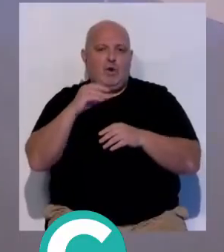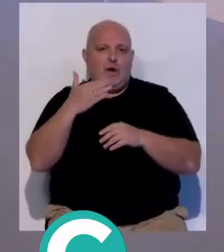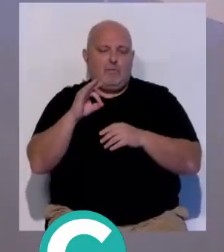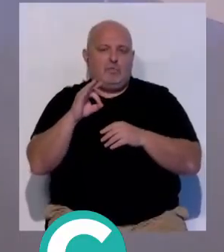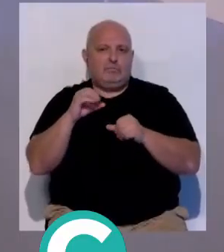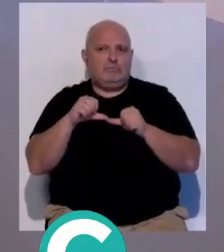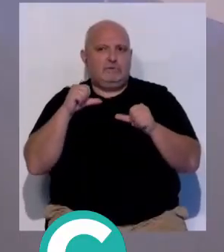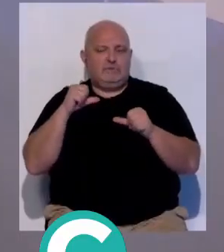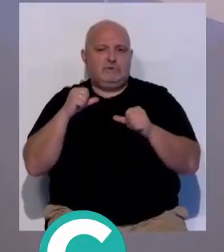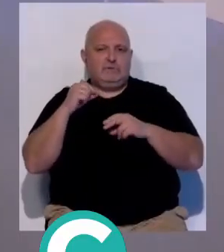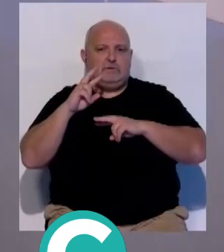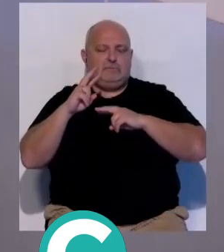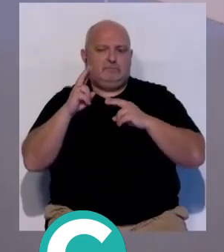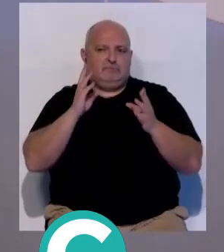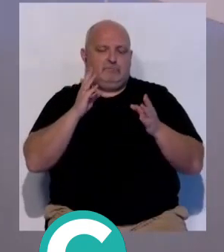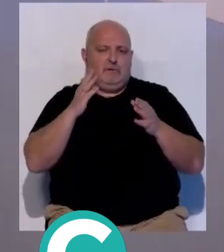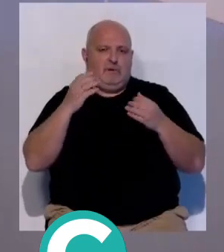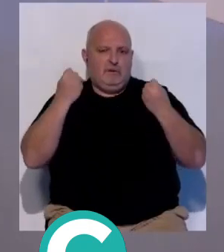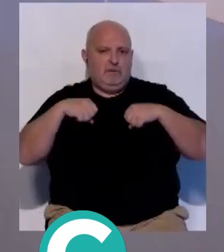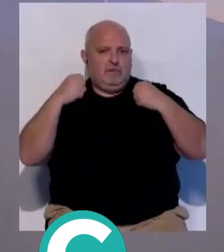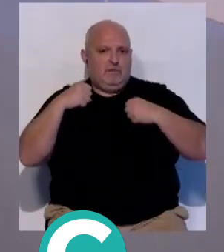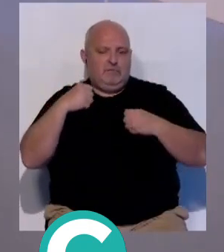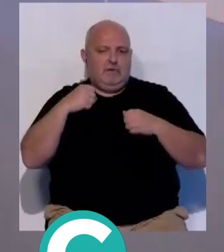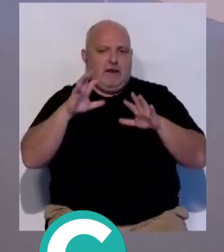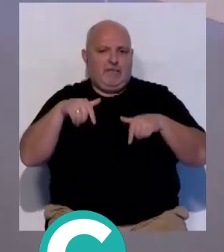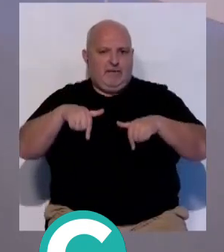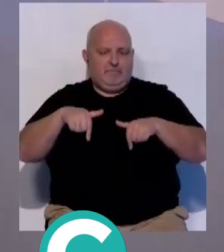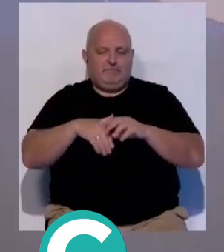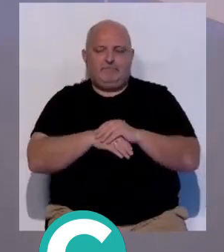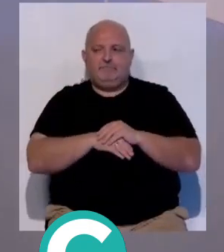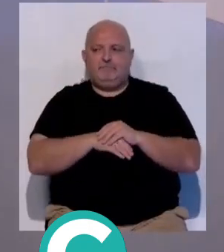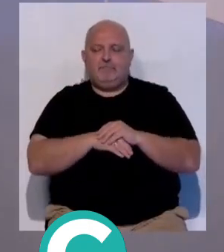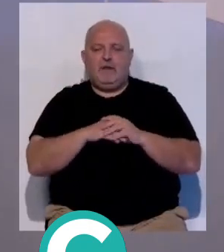campo que ya está haciendo la rehabilitación la está haciendo aquí en Cádiz Gonzalo Escalante